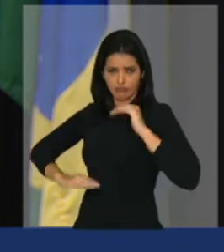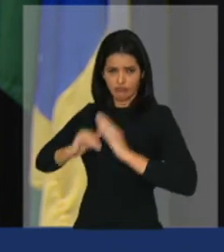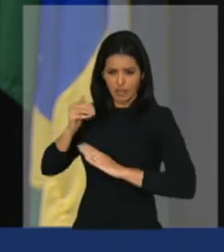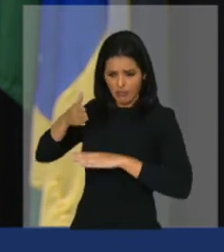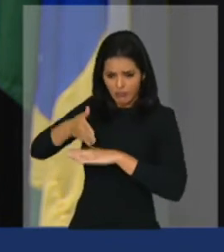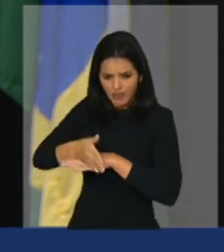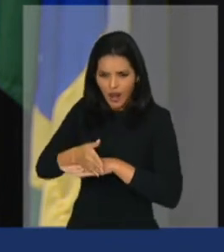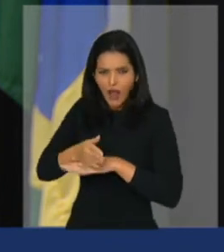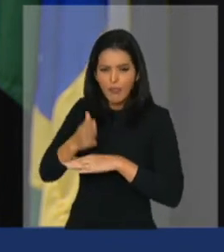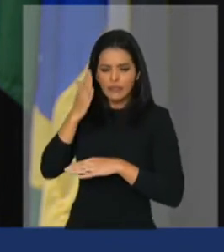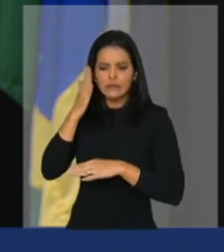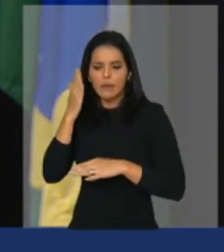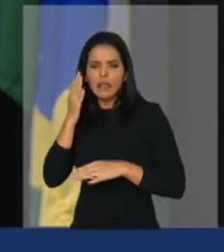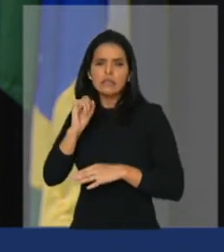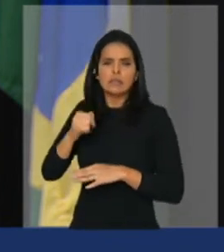MINISTRO BARROSO, QUE DE FORMA MILITANTE TEM FEITO